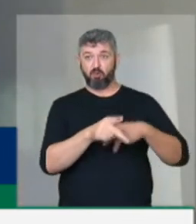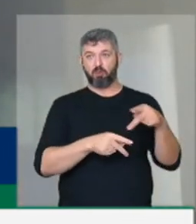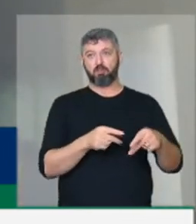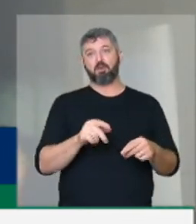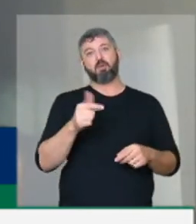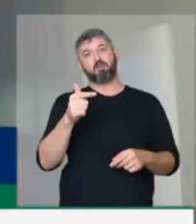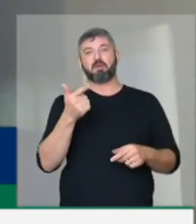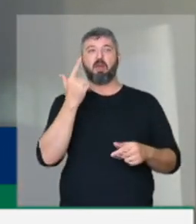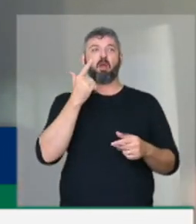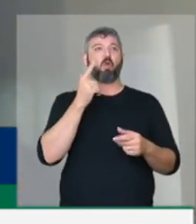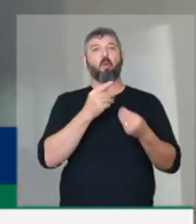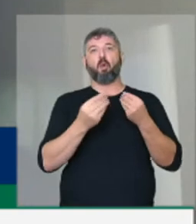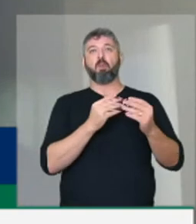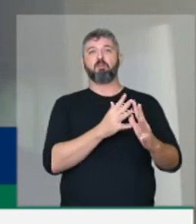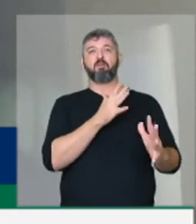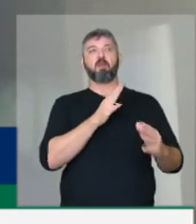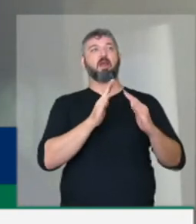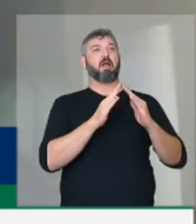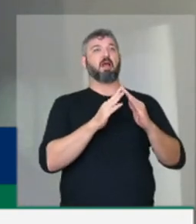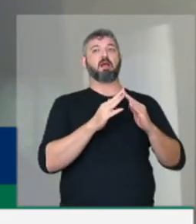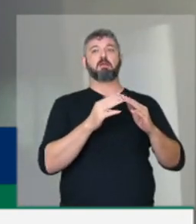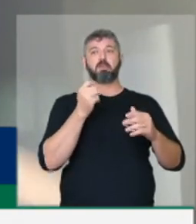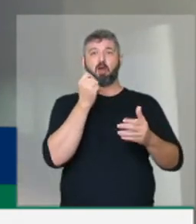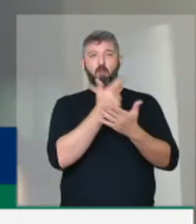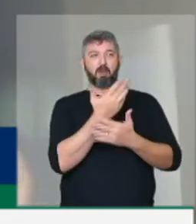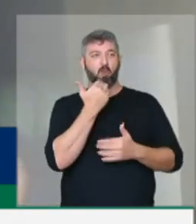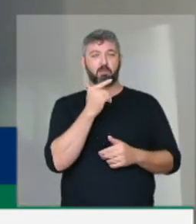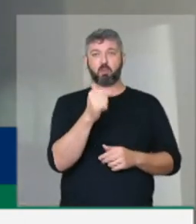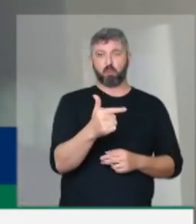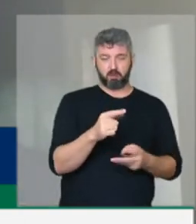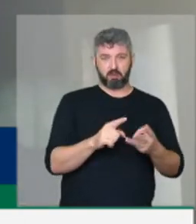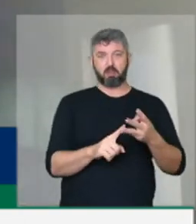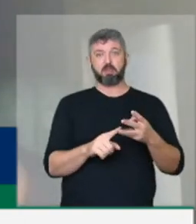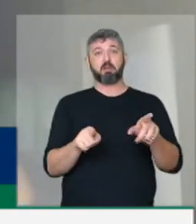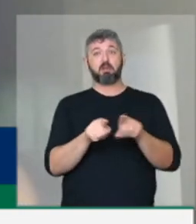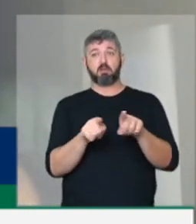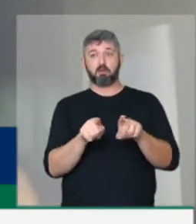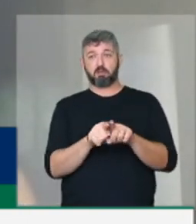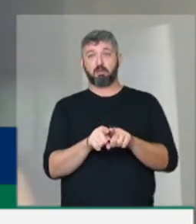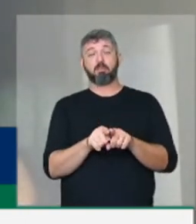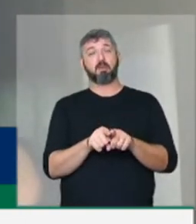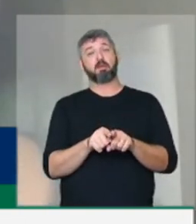CASA PORQUE NÃO TEM DINHEIRO PARA BOTAR COMIDA NA MESA NEM TEM COMO, SENHOR PRESIDENTE, SER VACINADO E SE PROTEGER